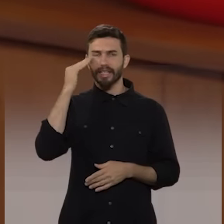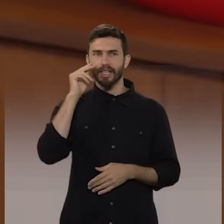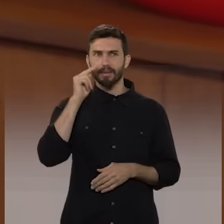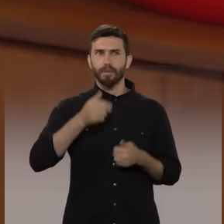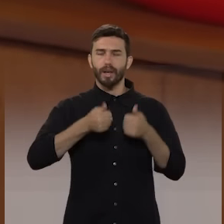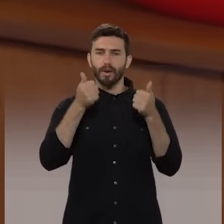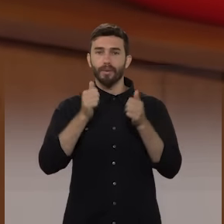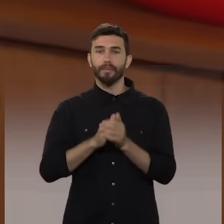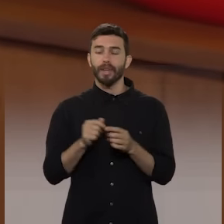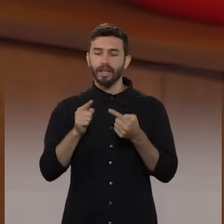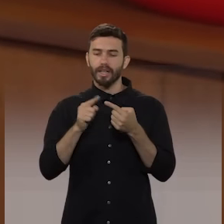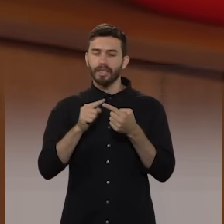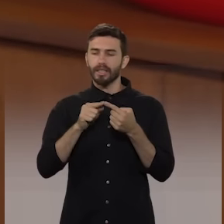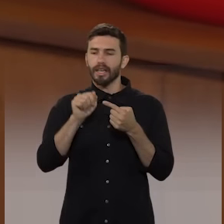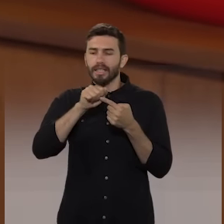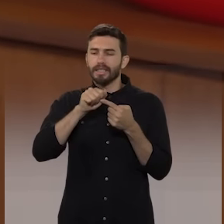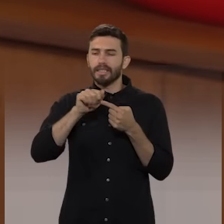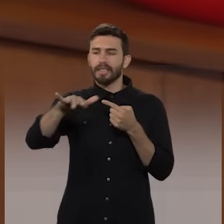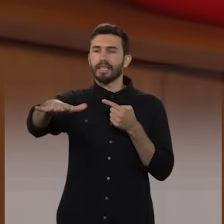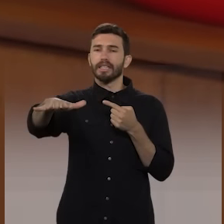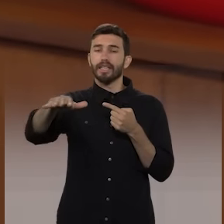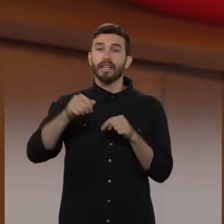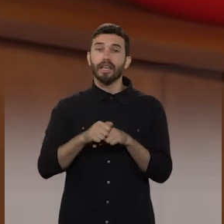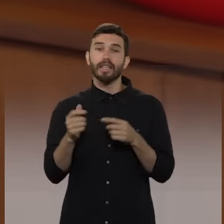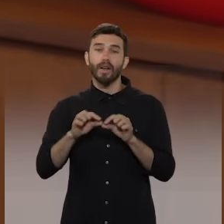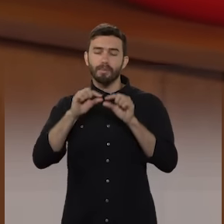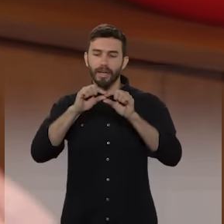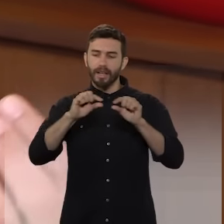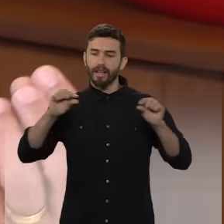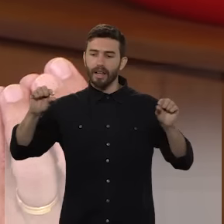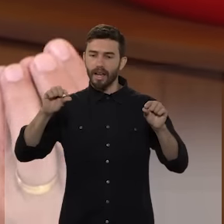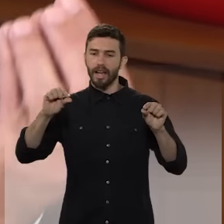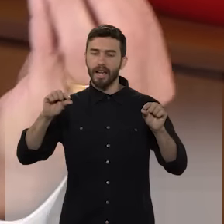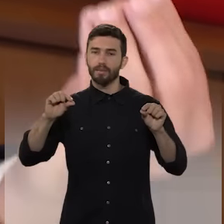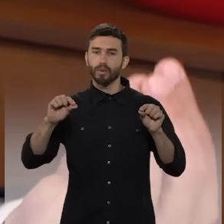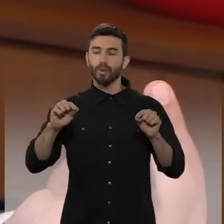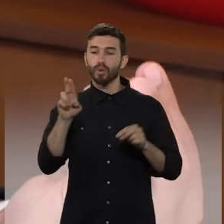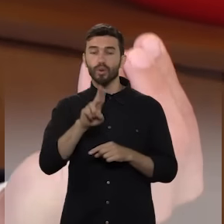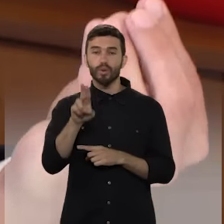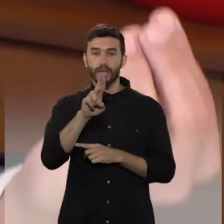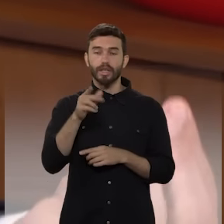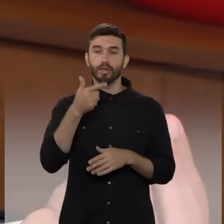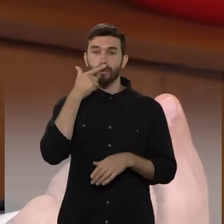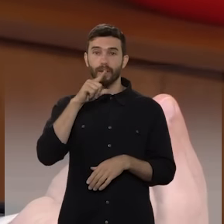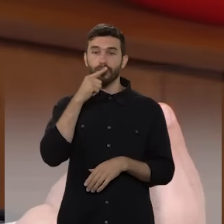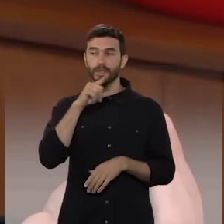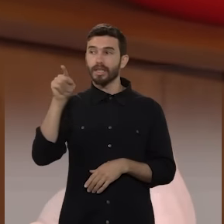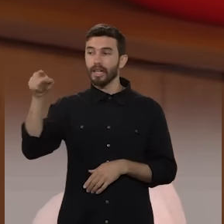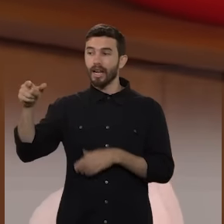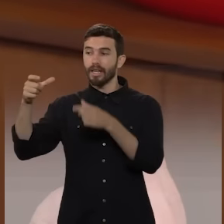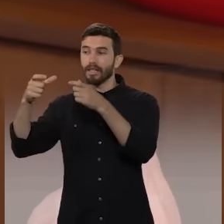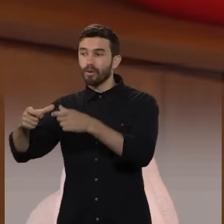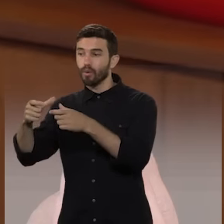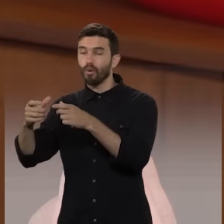Vamos falar de transmissão, são cabos instalados para trazer energia de uma fonte geradora até